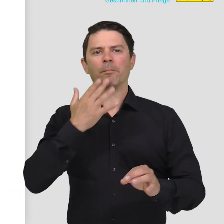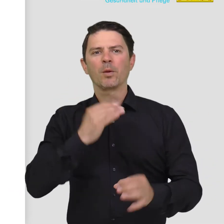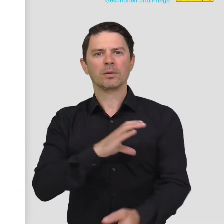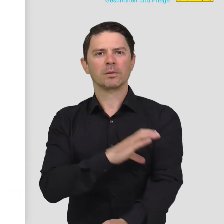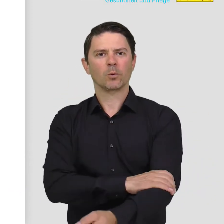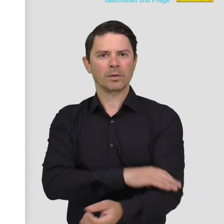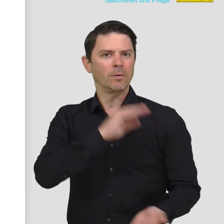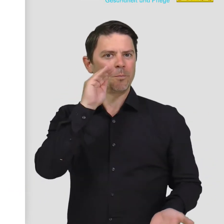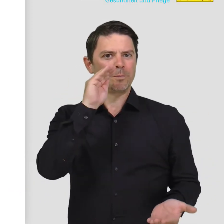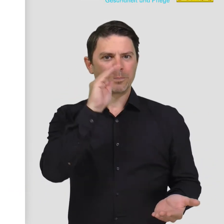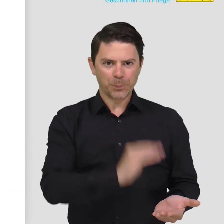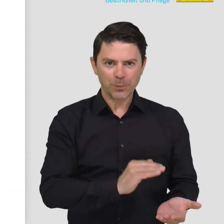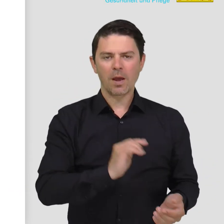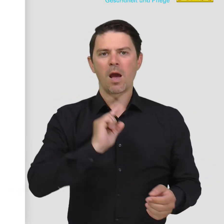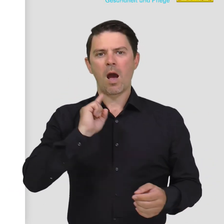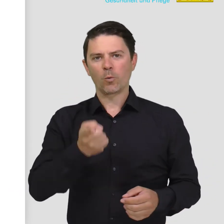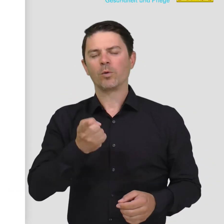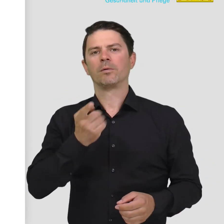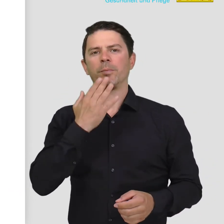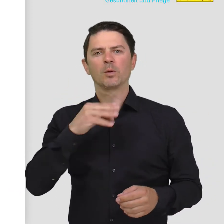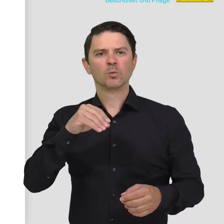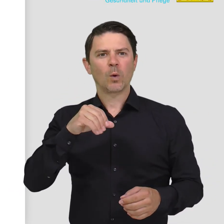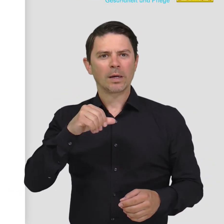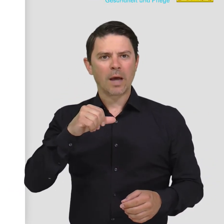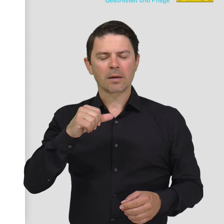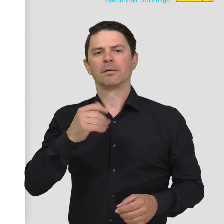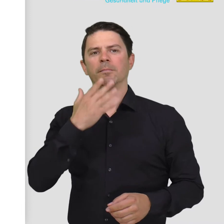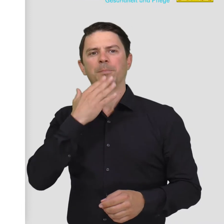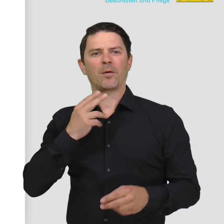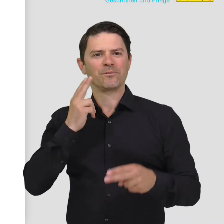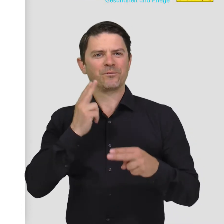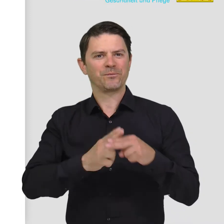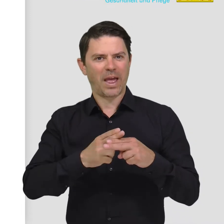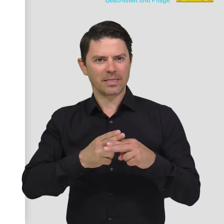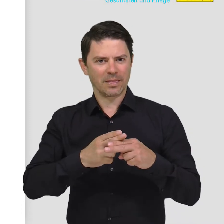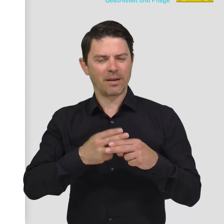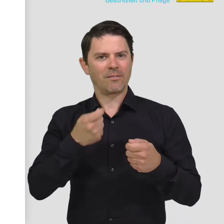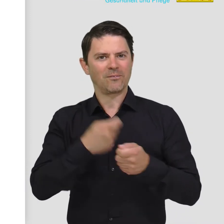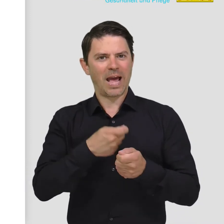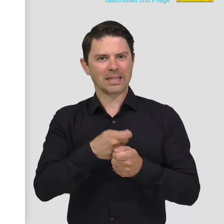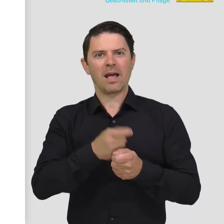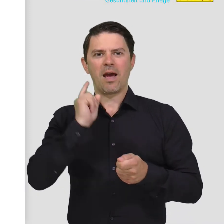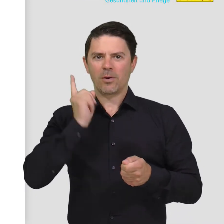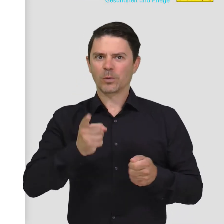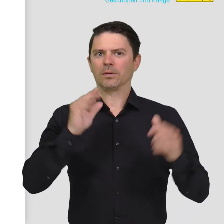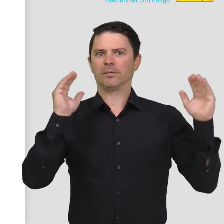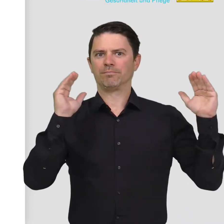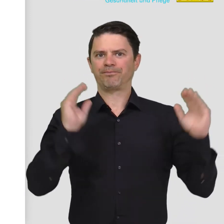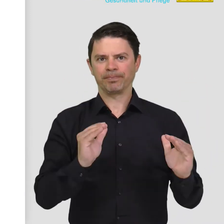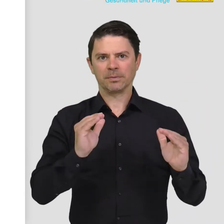senkt den Blutdruck, reguliert die Blutzucker- und Blutfettwerte,